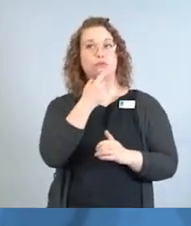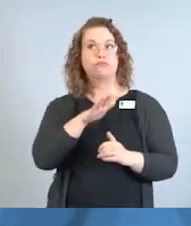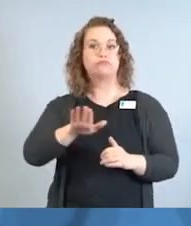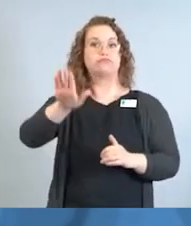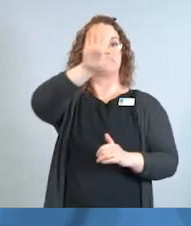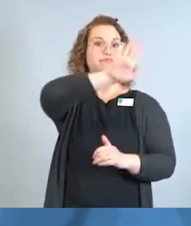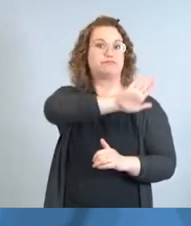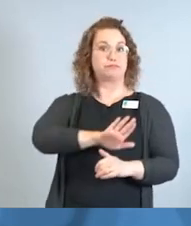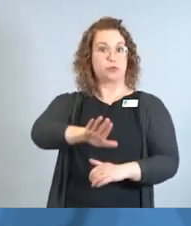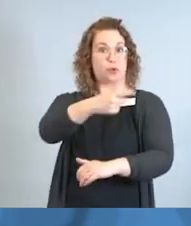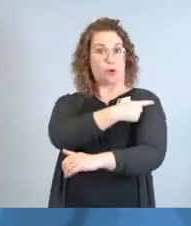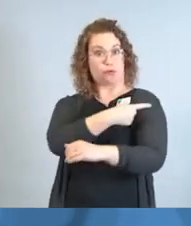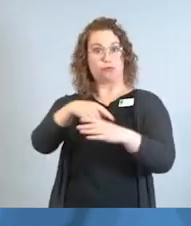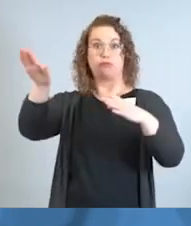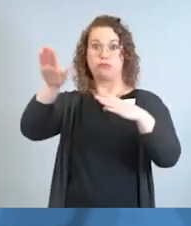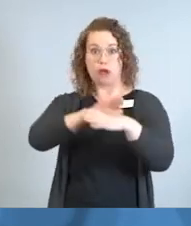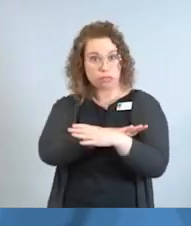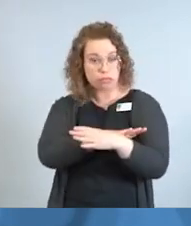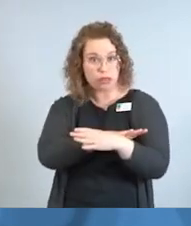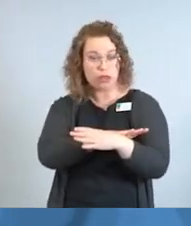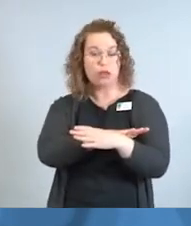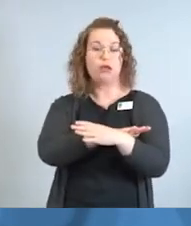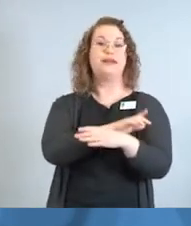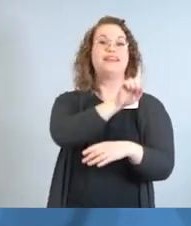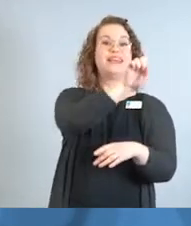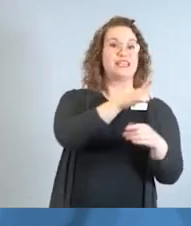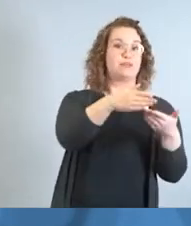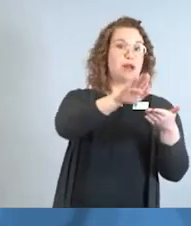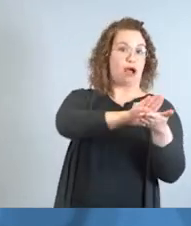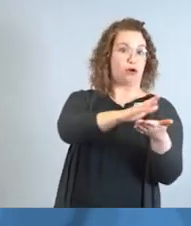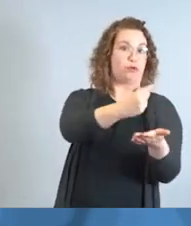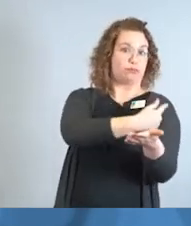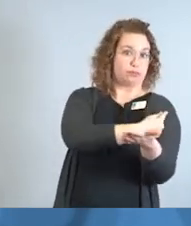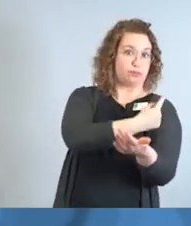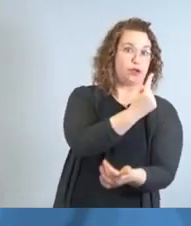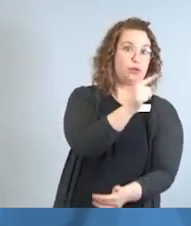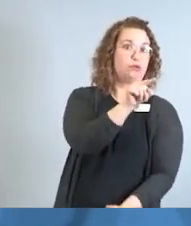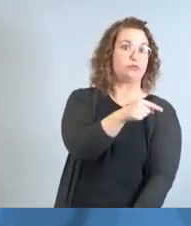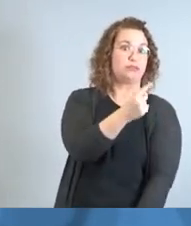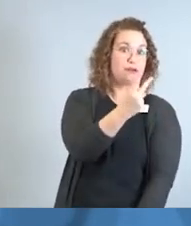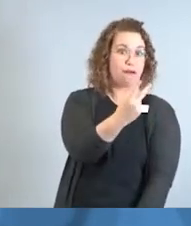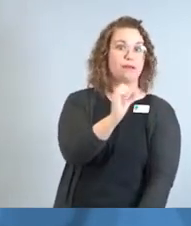ensimmäisiä annoksia on annettu 1,2 miljoonaa ja toisia annoksia noin 110 000 kappaletta.